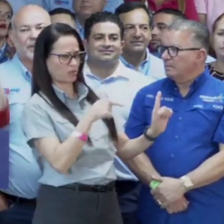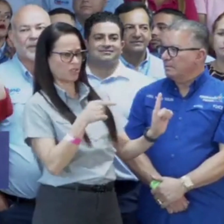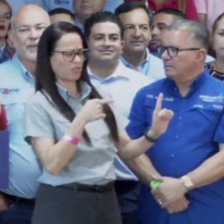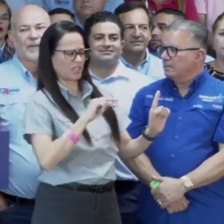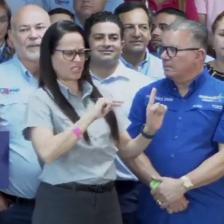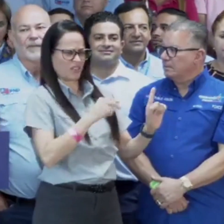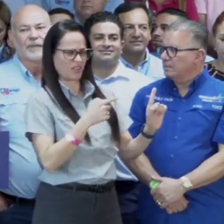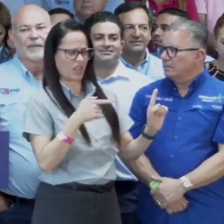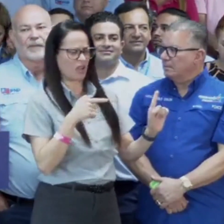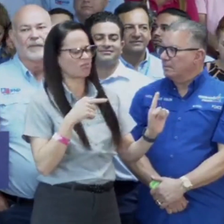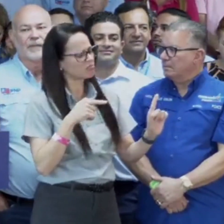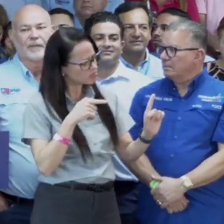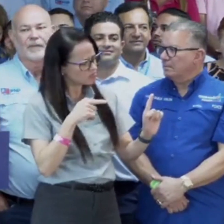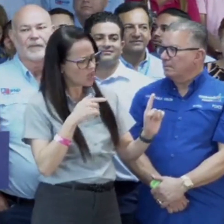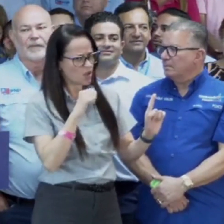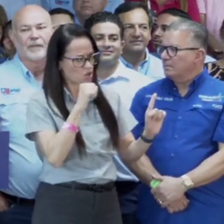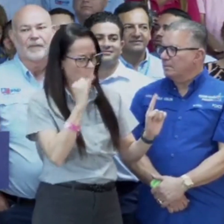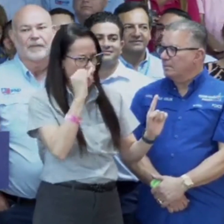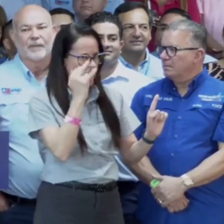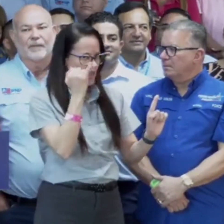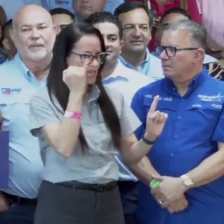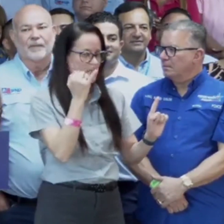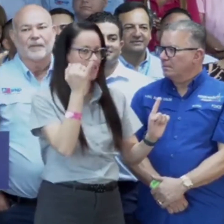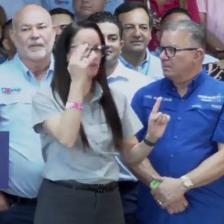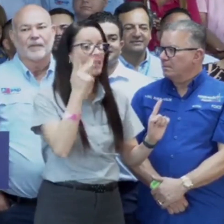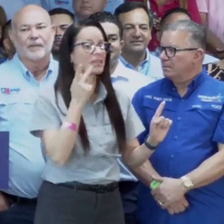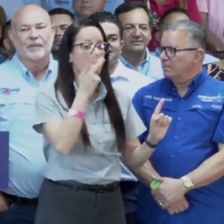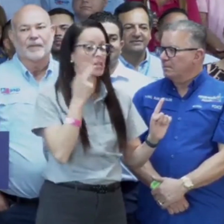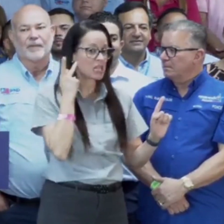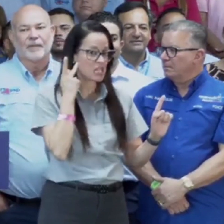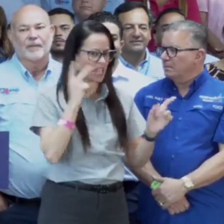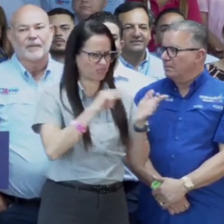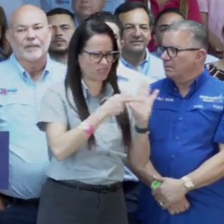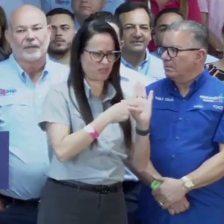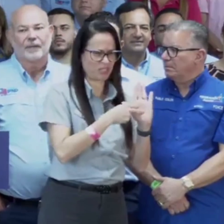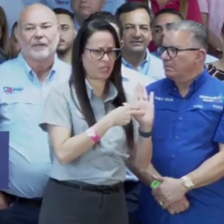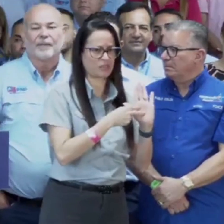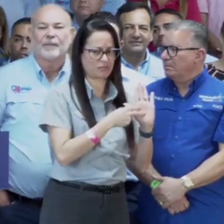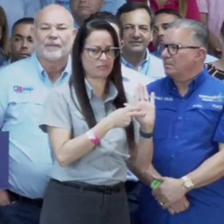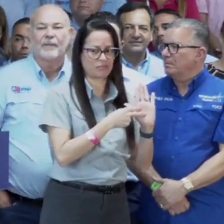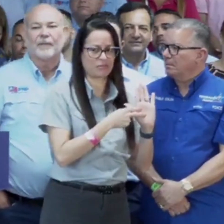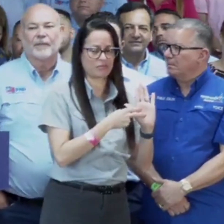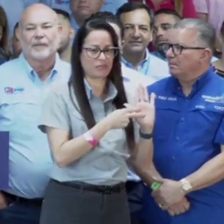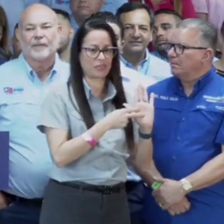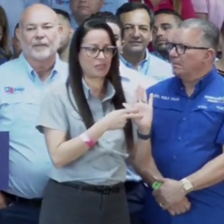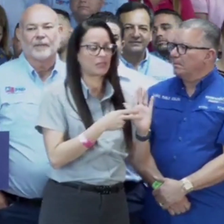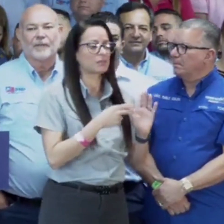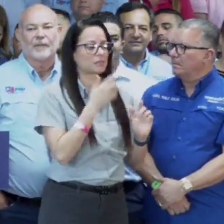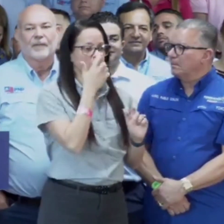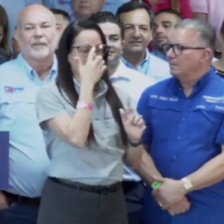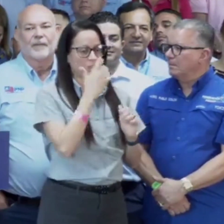independentista y escucho más escucho gente que me dice Ah bueno pero que si votan con él Puerto Rico